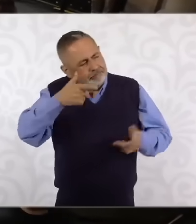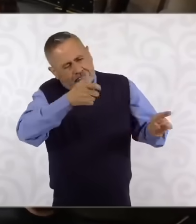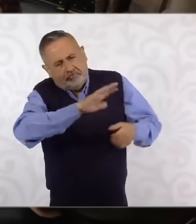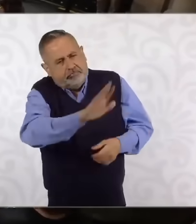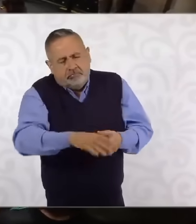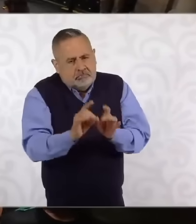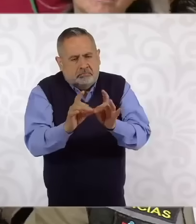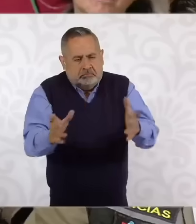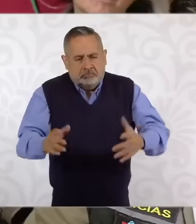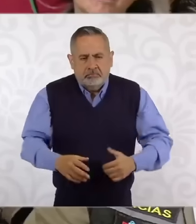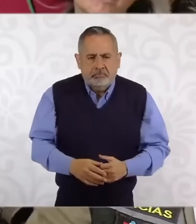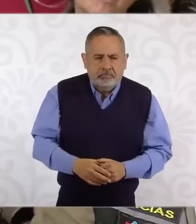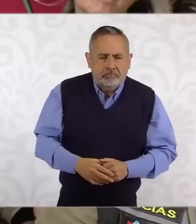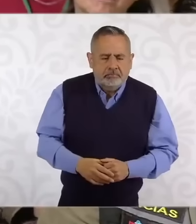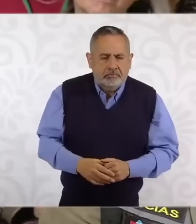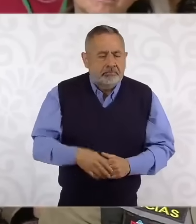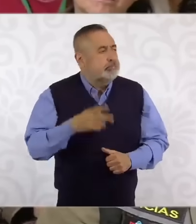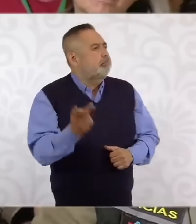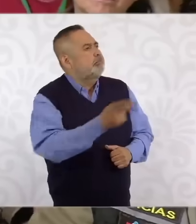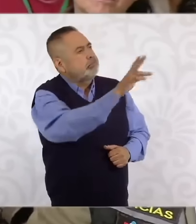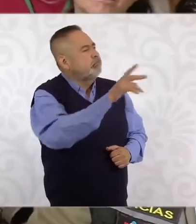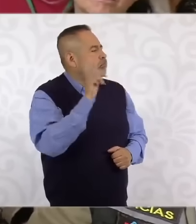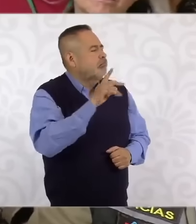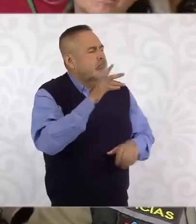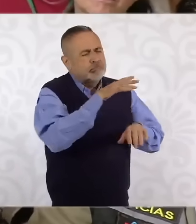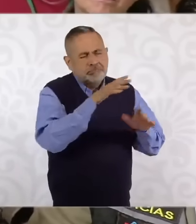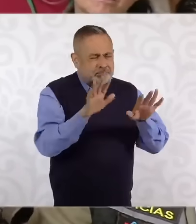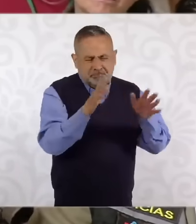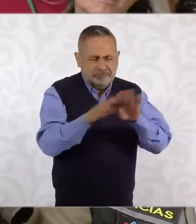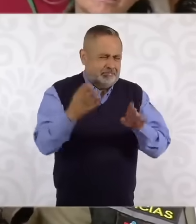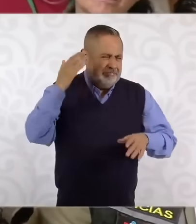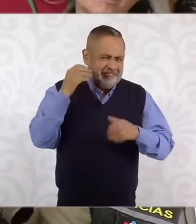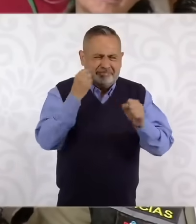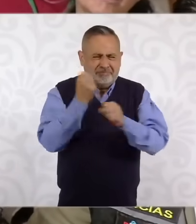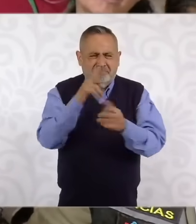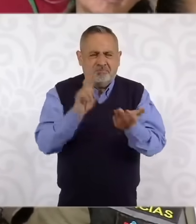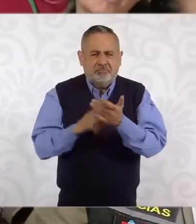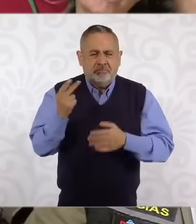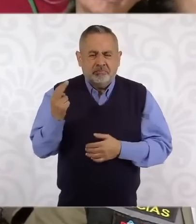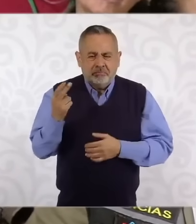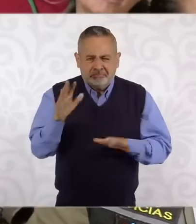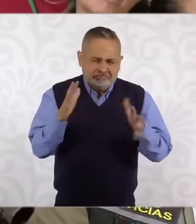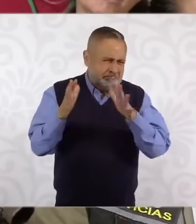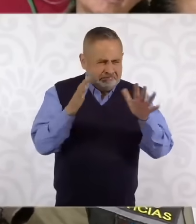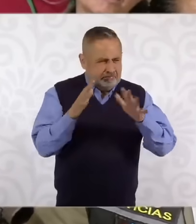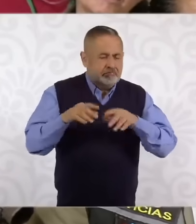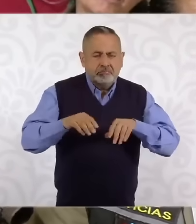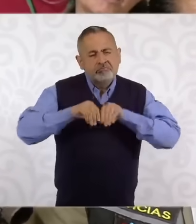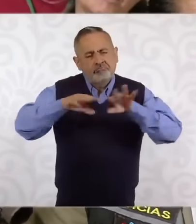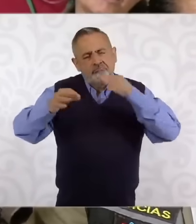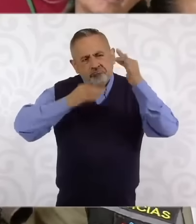Este, hace el año pasado, creo que como a mediados del 2025, eh, se publicó un reportaje sobre los